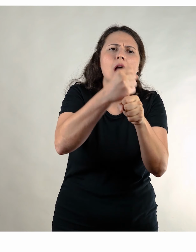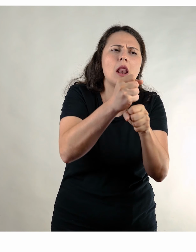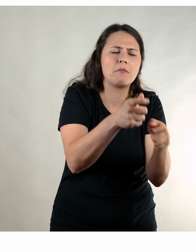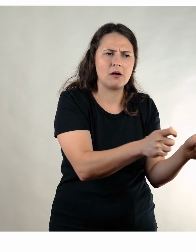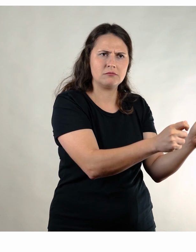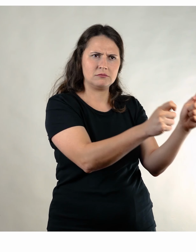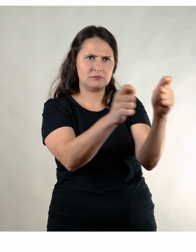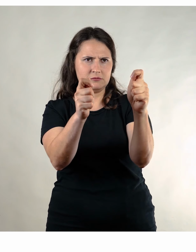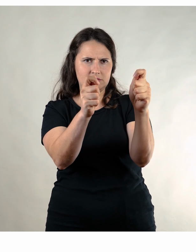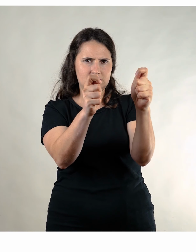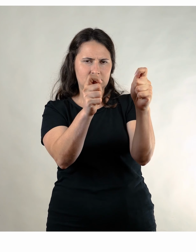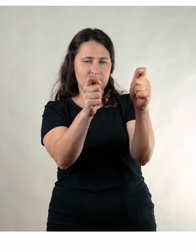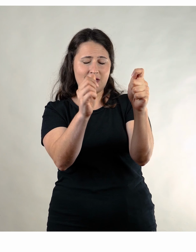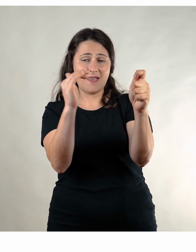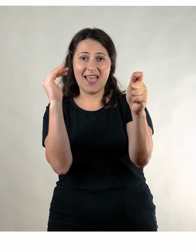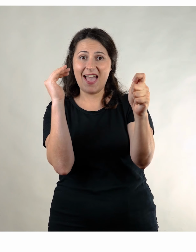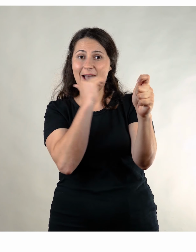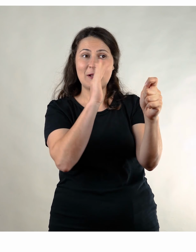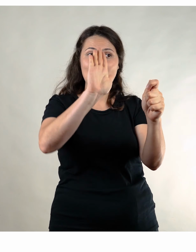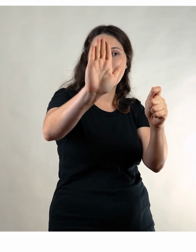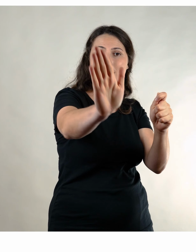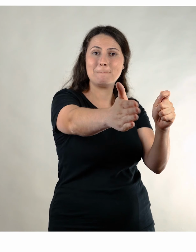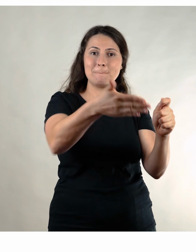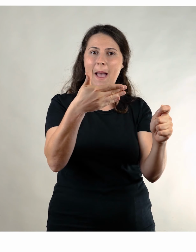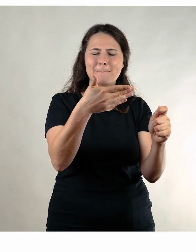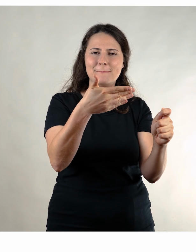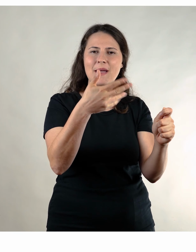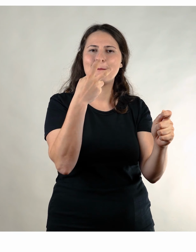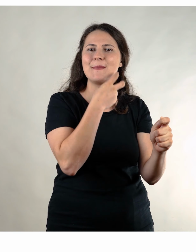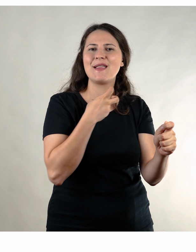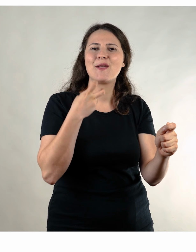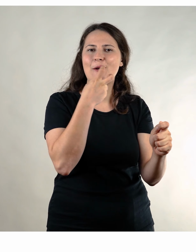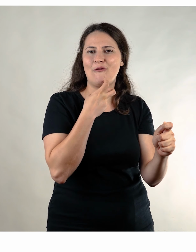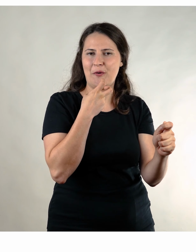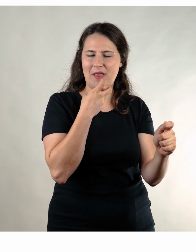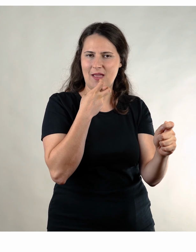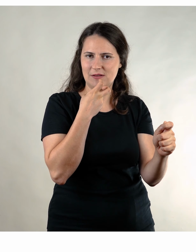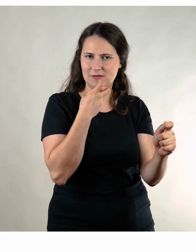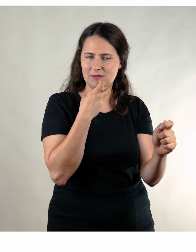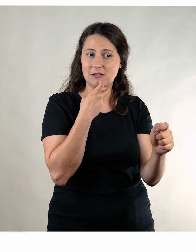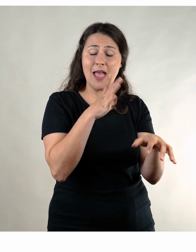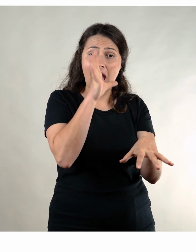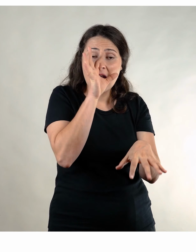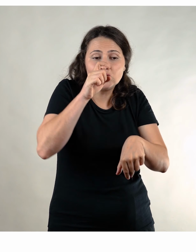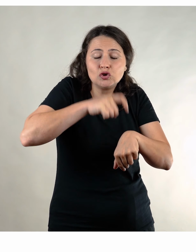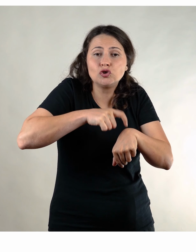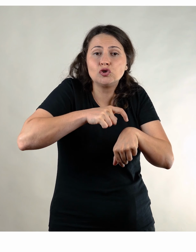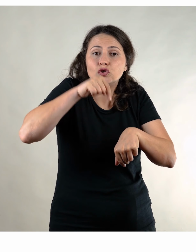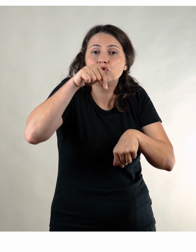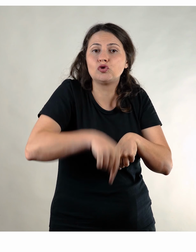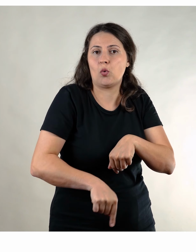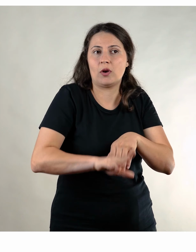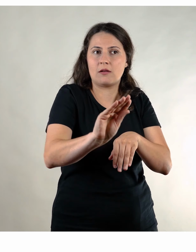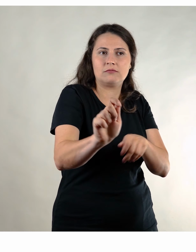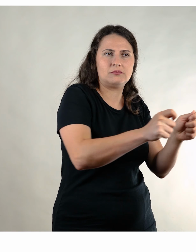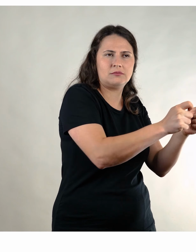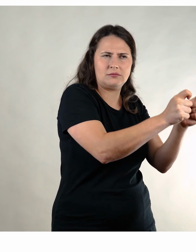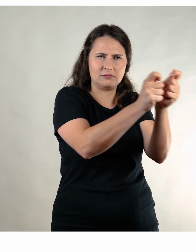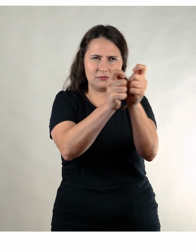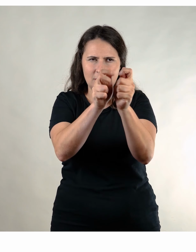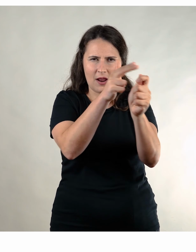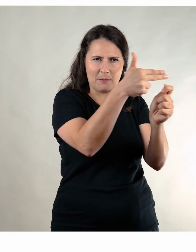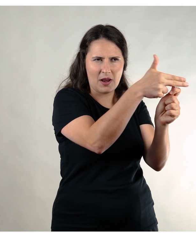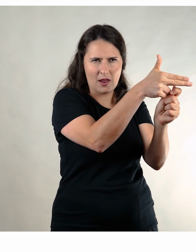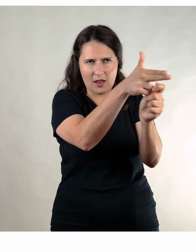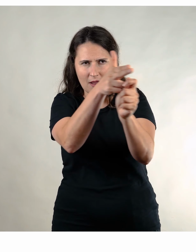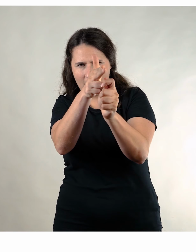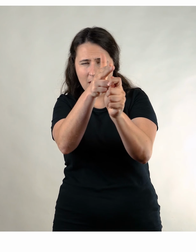και αμέσως να εμφανιστούν πρόσθετες πληροφορίες σε πραγματικό χρόνο.